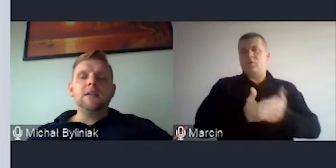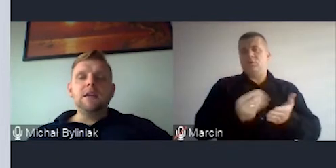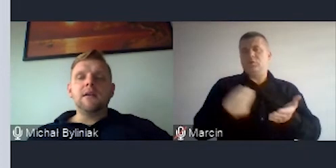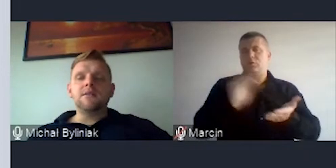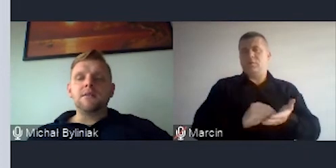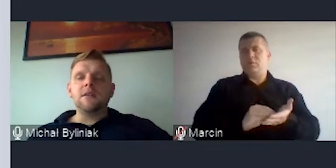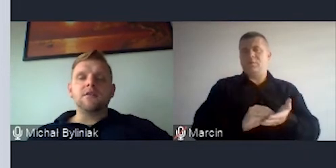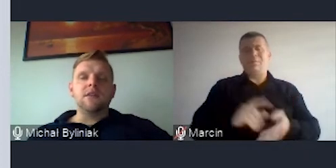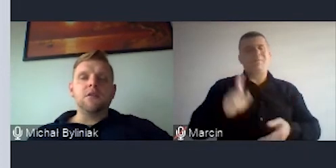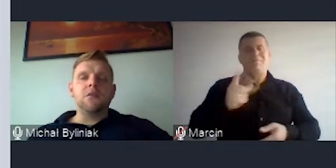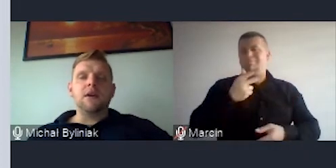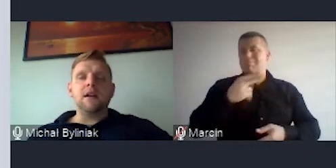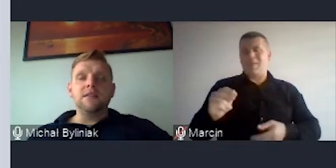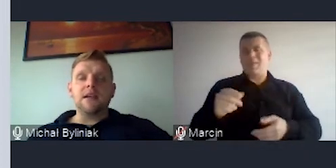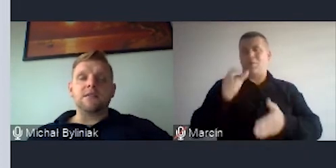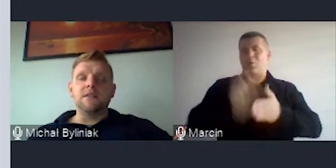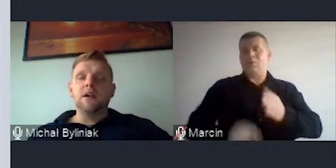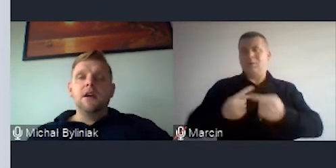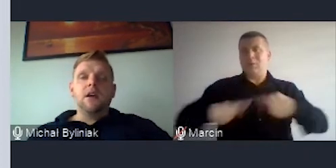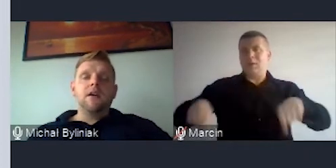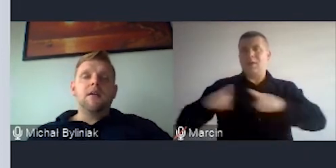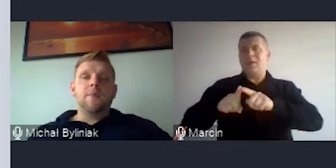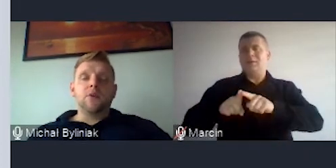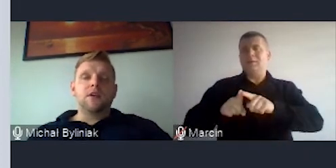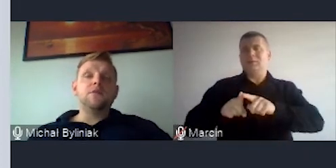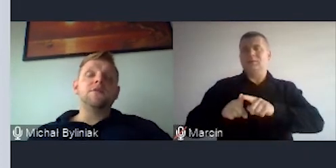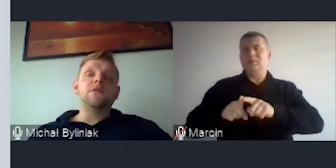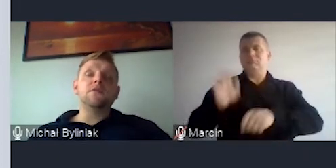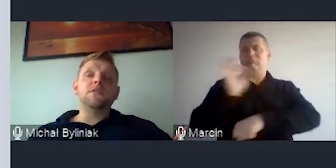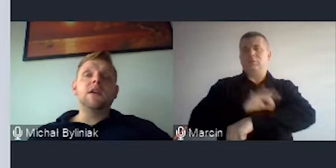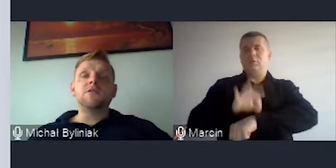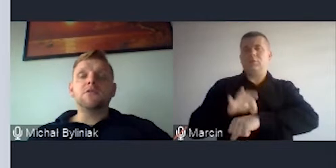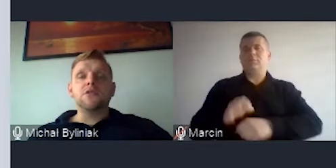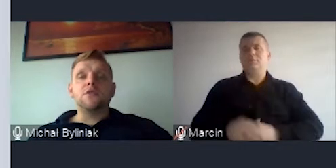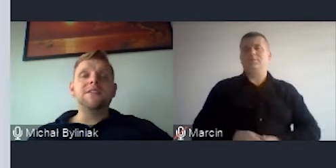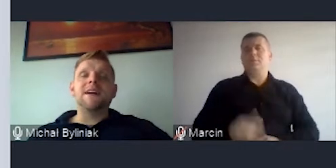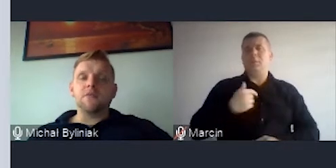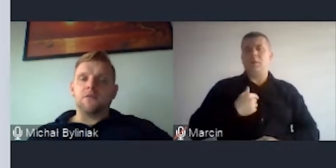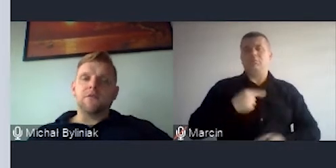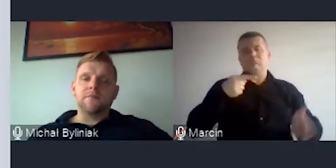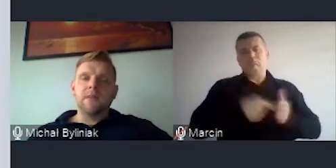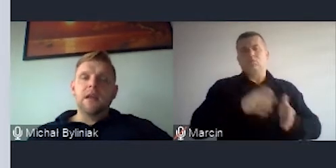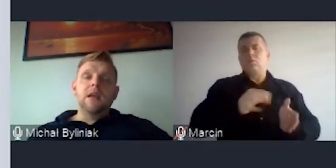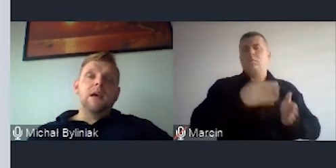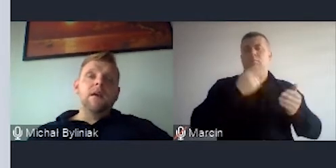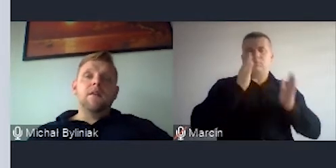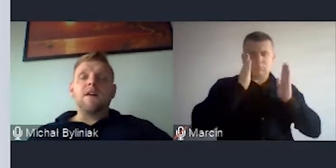A nie z oceną realizacji projektu, w związku z tym ja się odnoszę do wydatków.